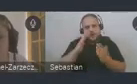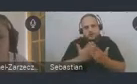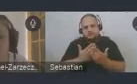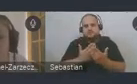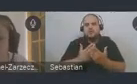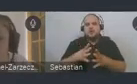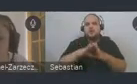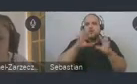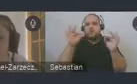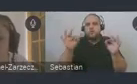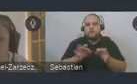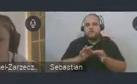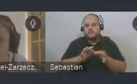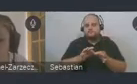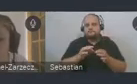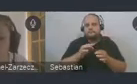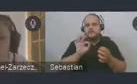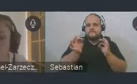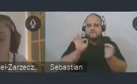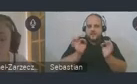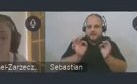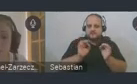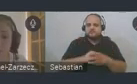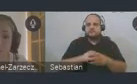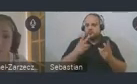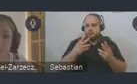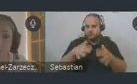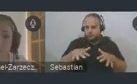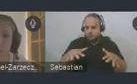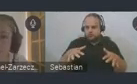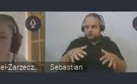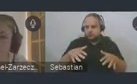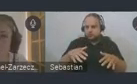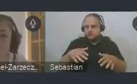w których jest dużo fajnych porad, dobrych praktyk,